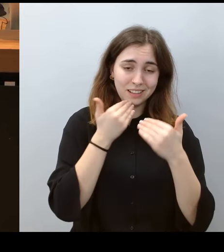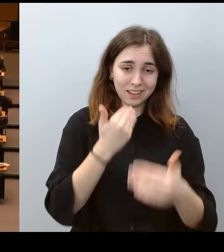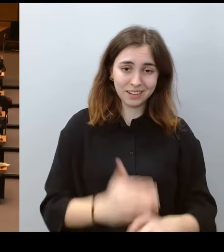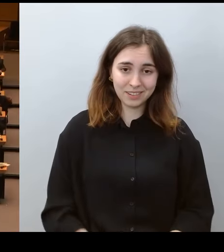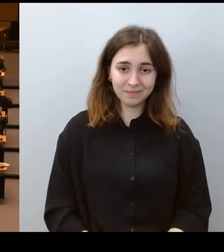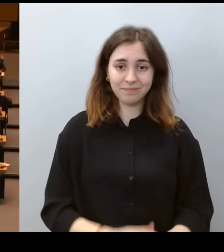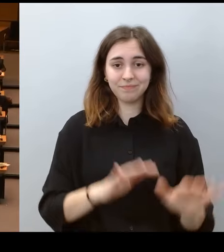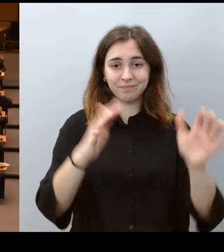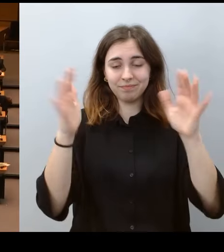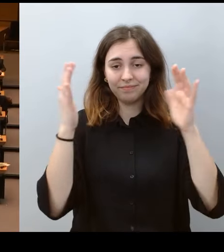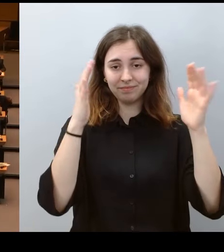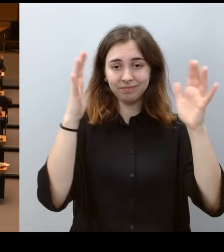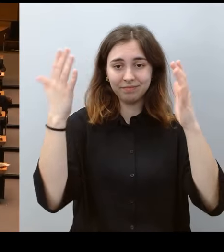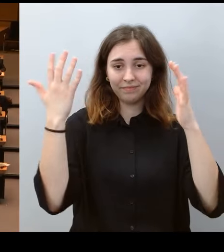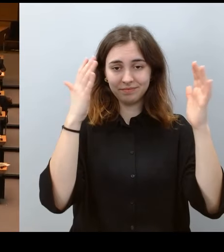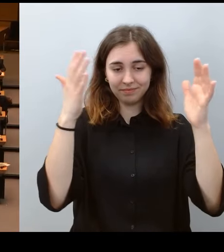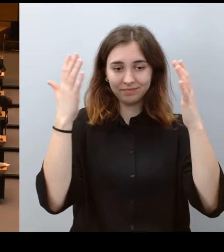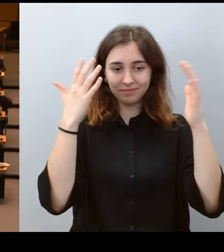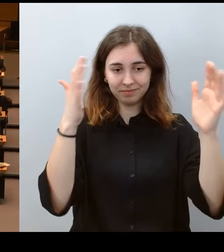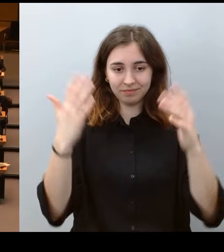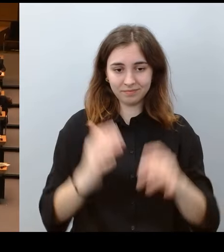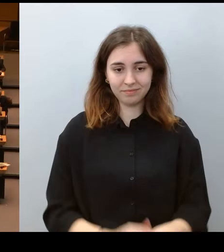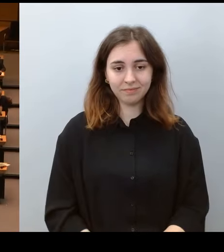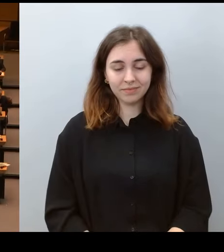Für die Linksfraktion folgt dann die Kollegin Schubert.